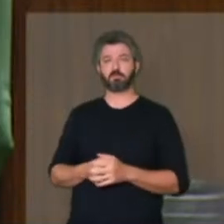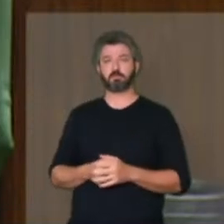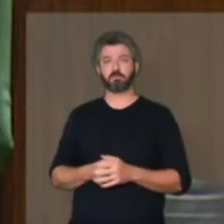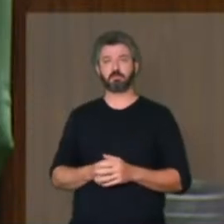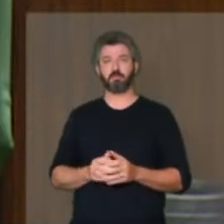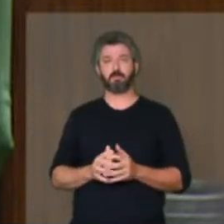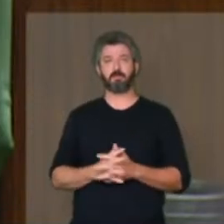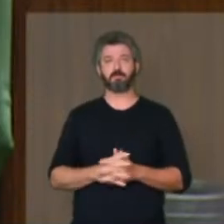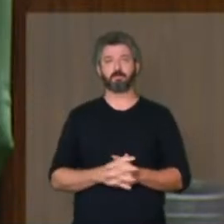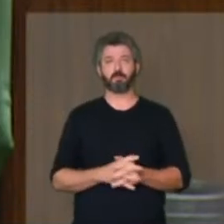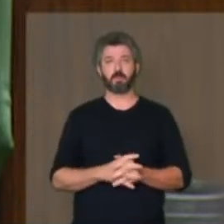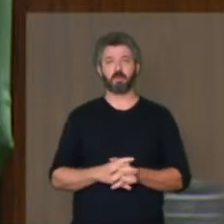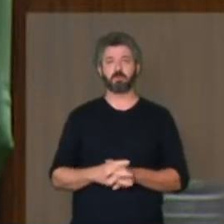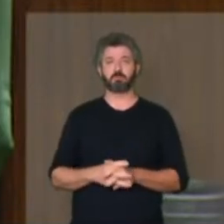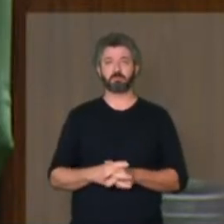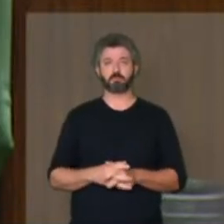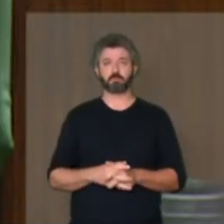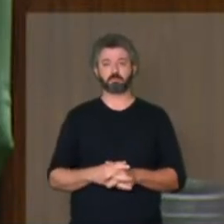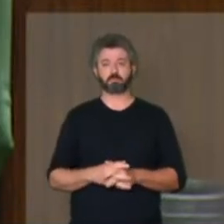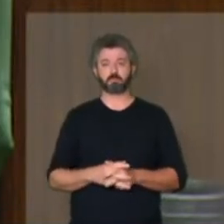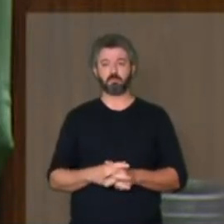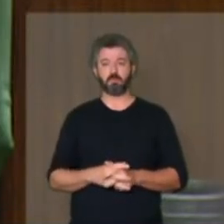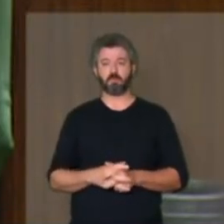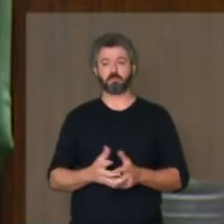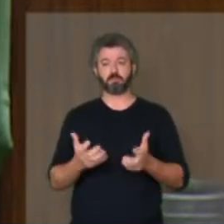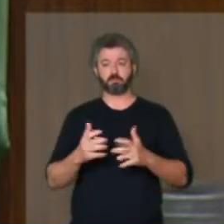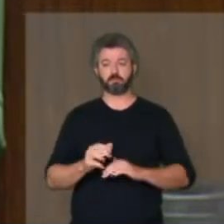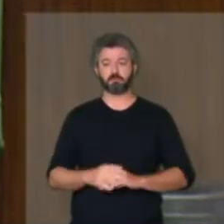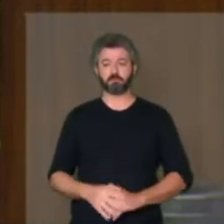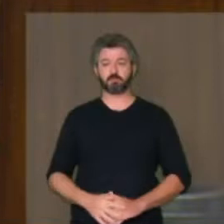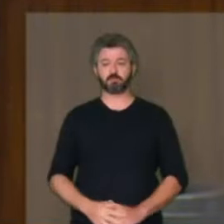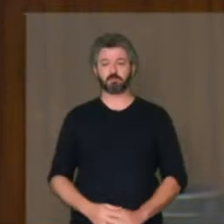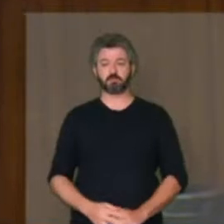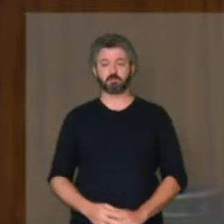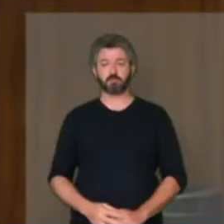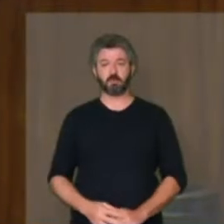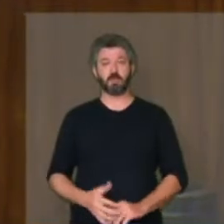ESTA VITÓRIA E ESPERO QUE SEJA POR UNANIMIDADE QUE OS E-- [INTERRUPÇÃO DO ÁUDIO]. PARA NÓS VERMOS AQUI PREFEITOS, QUE AS PREFEITAS